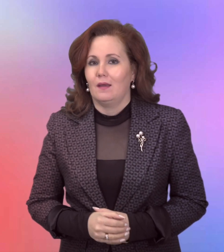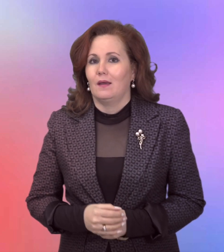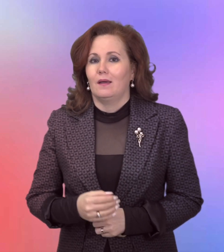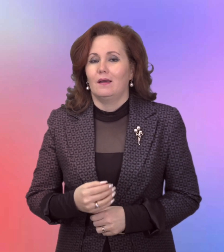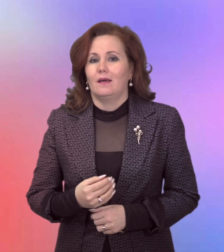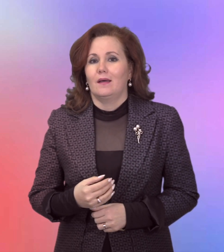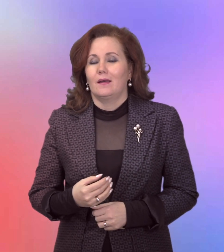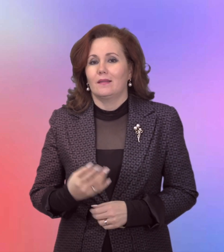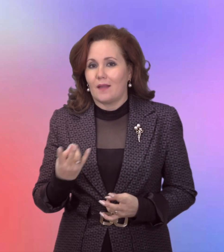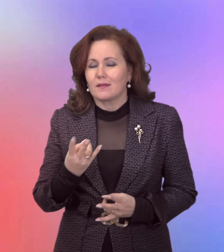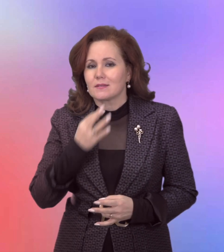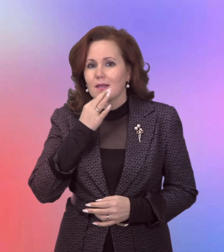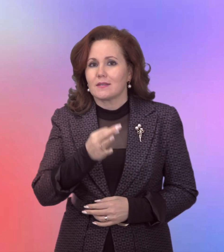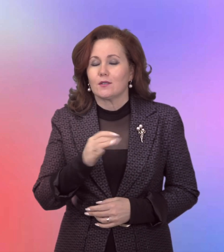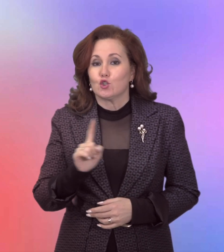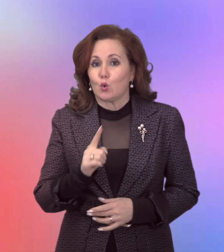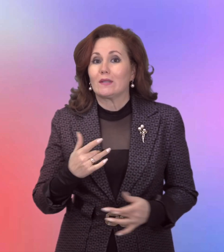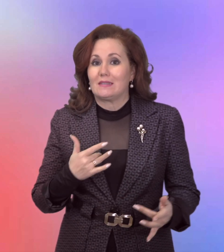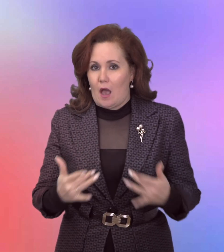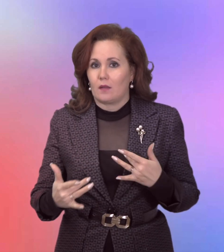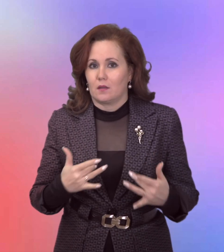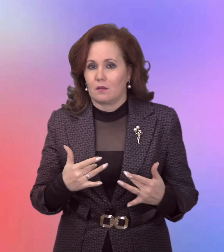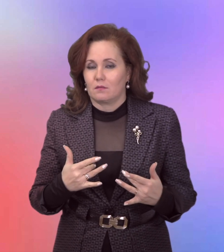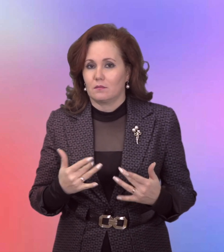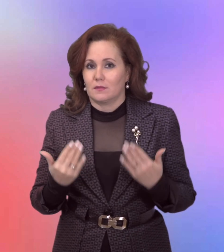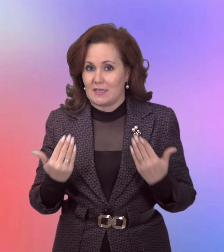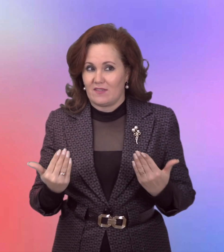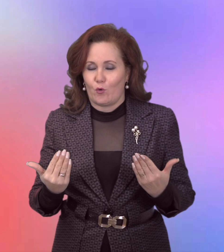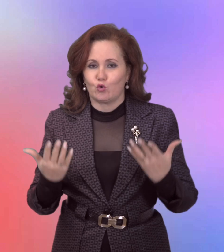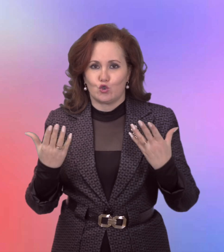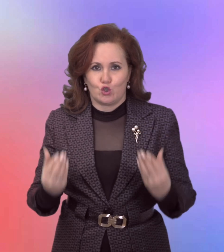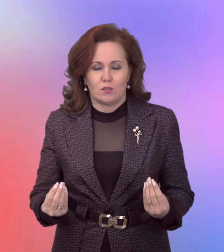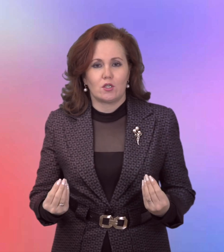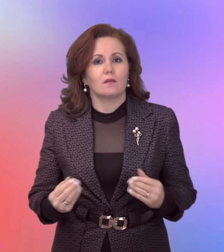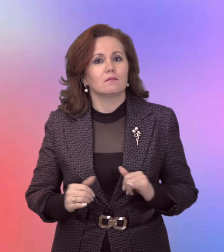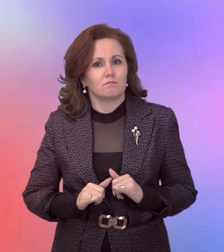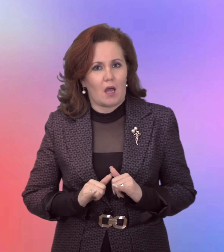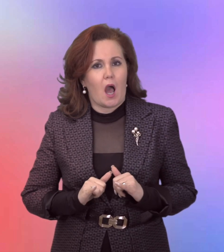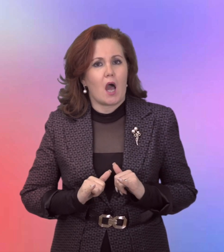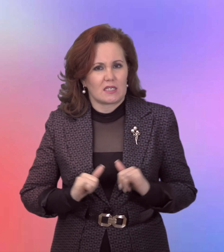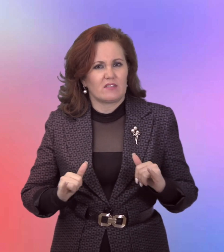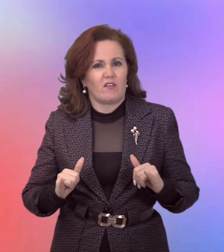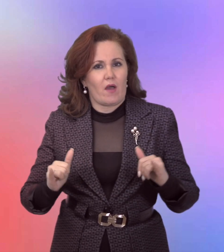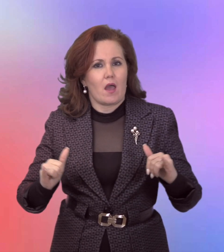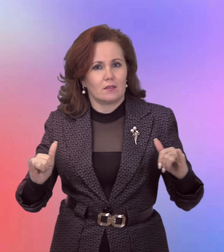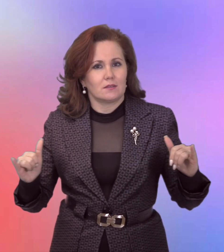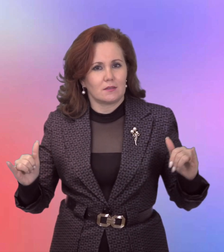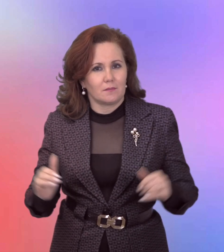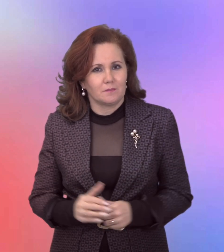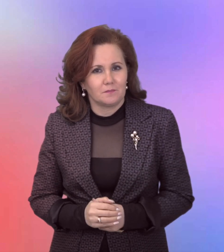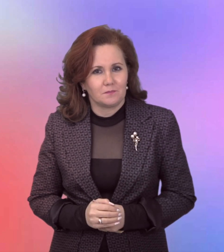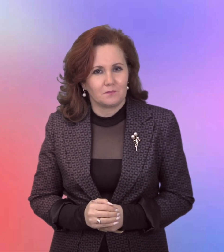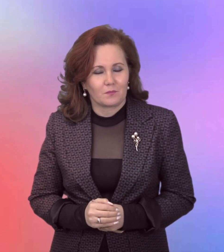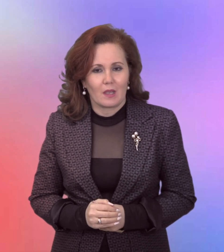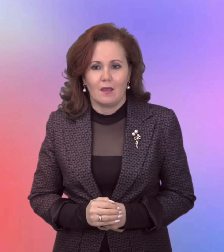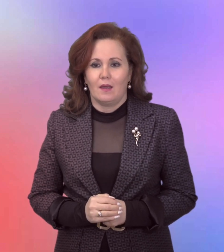Надо сказать, что театр на сегодняшний день развивается,